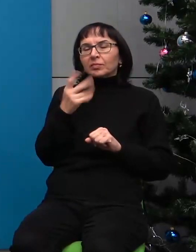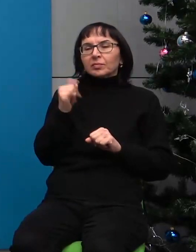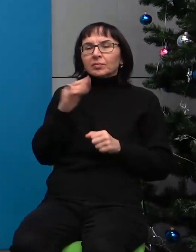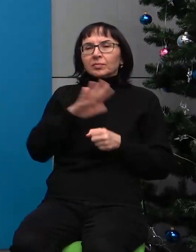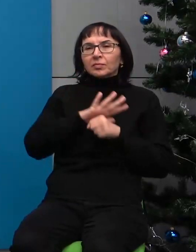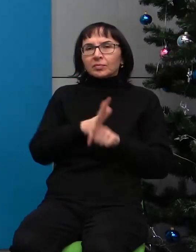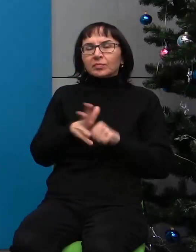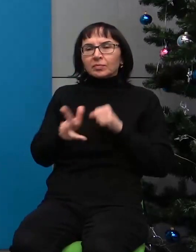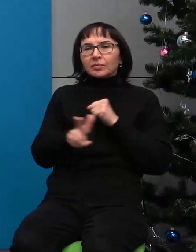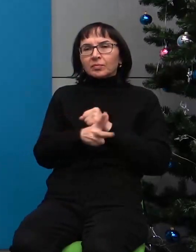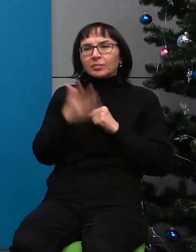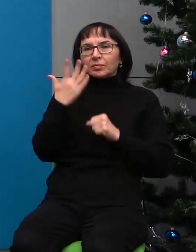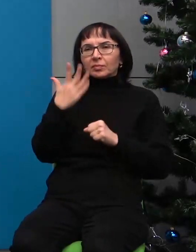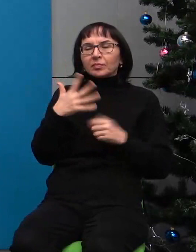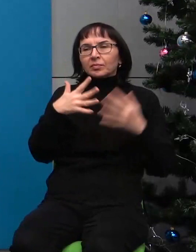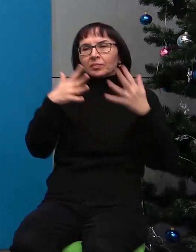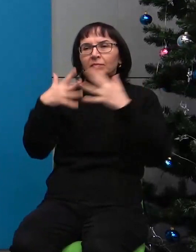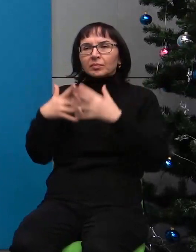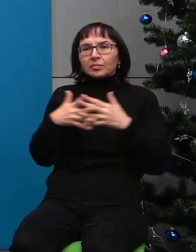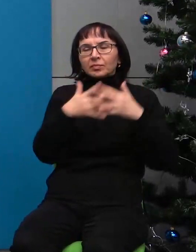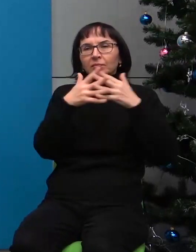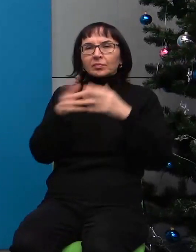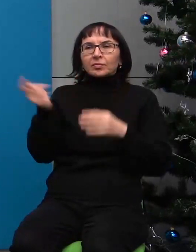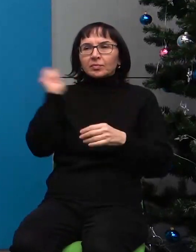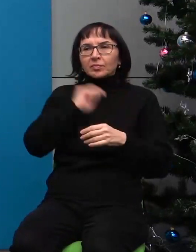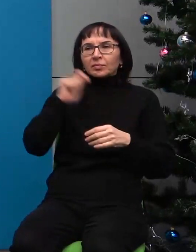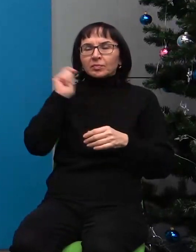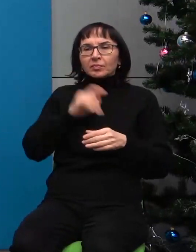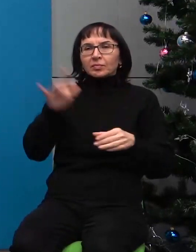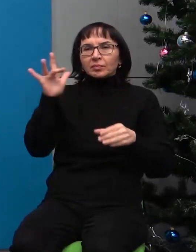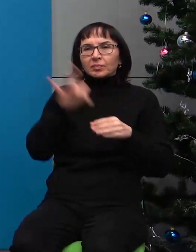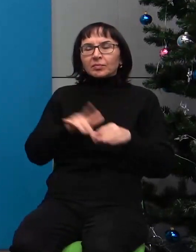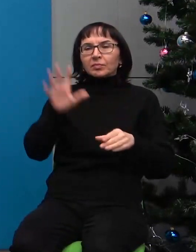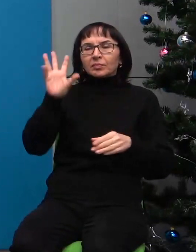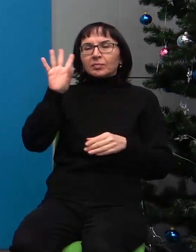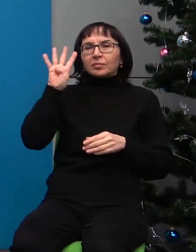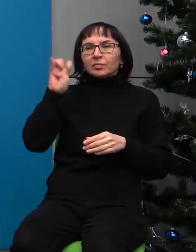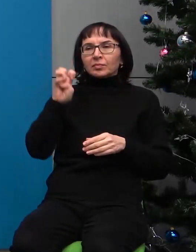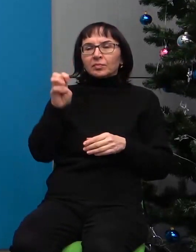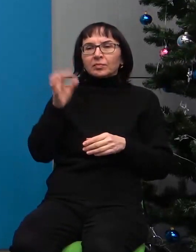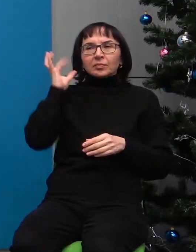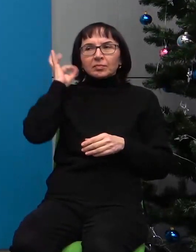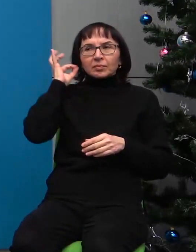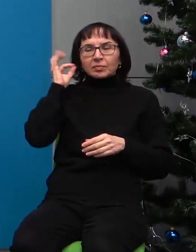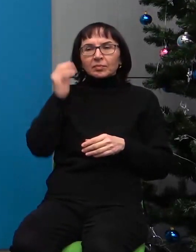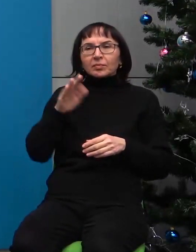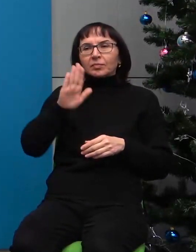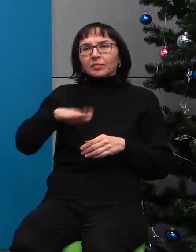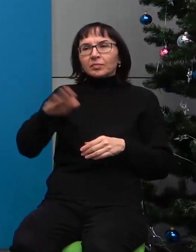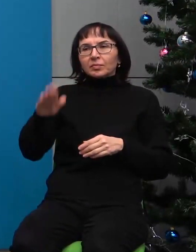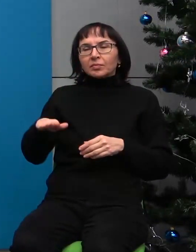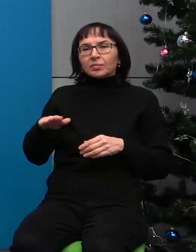Kiedy Amerykanie zamordowali i zbałcili 400 kobiet i dzieci. I wy mówicie, że to jest zbrodnia przeciwko ludzkości?